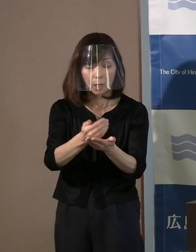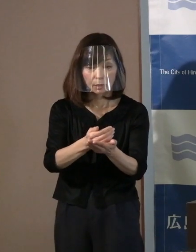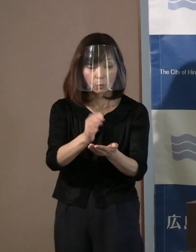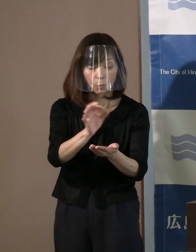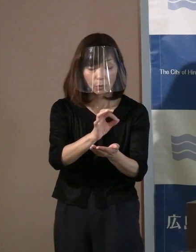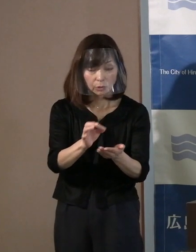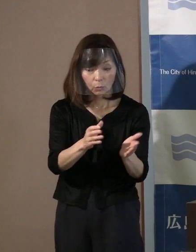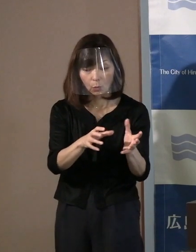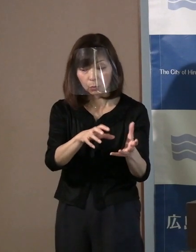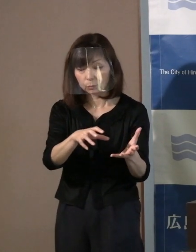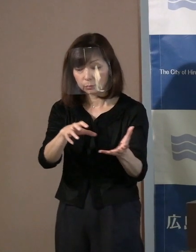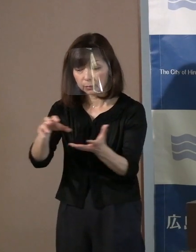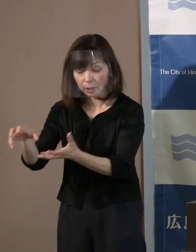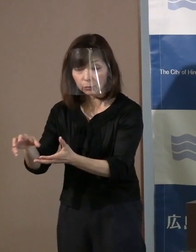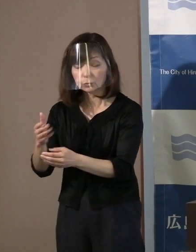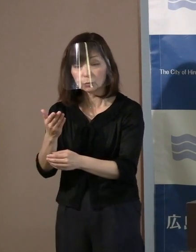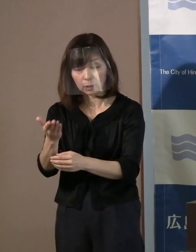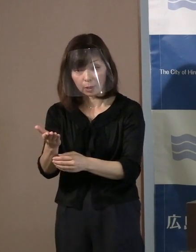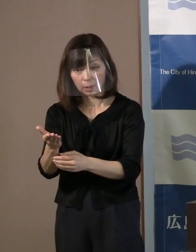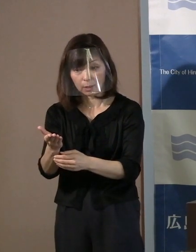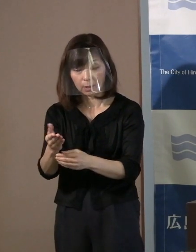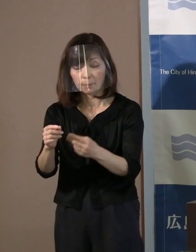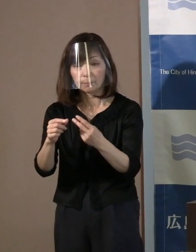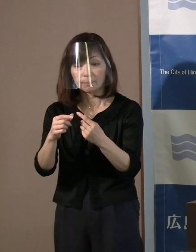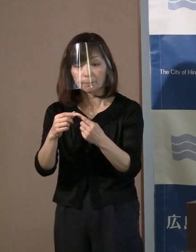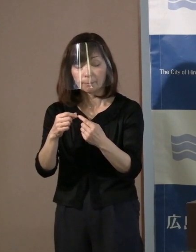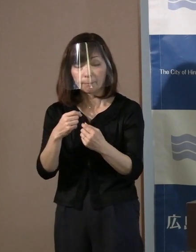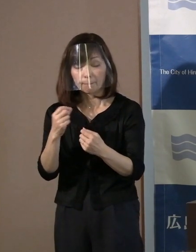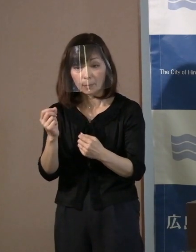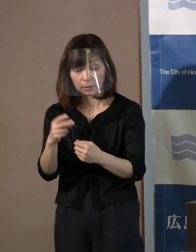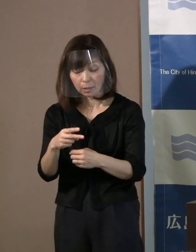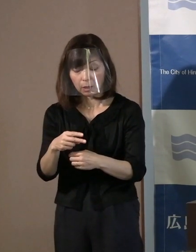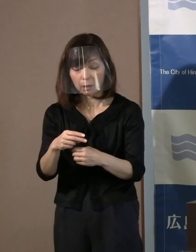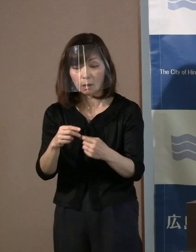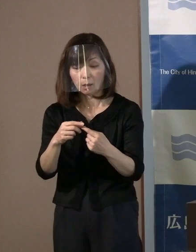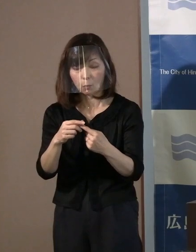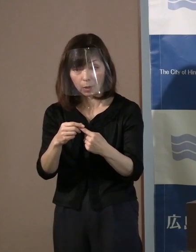それとも撤去したあとに､ そういう検討を進めていかれるのかなど､